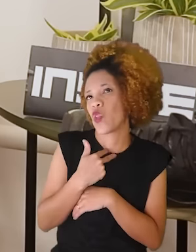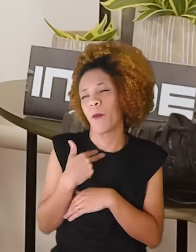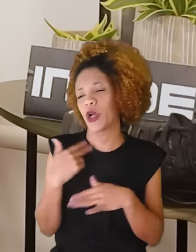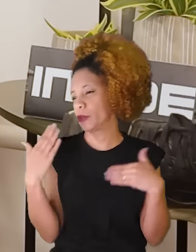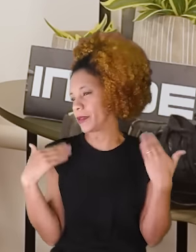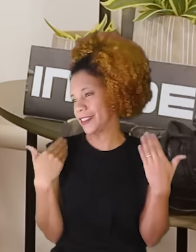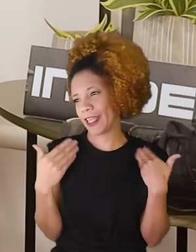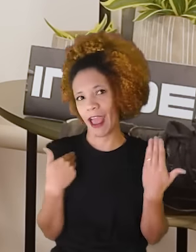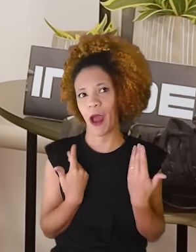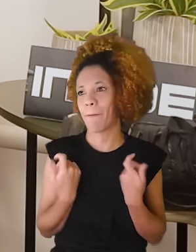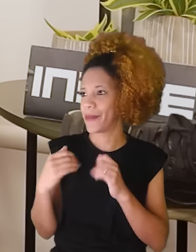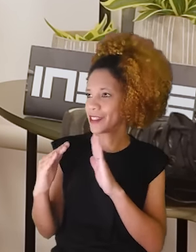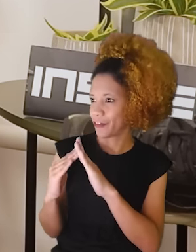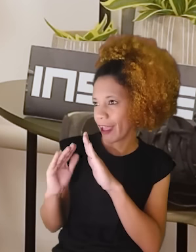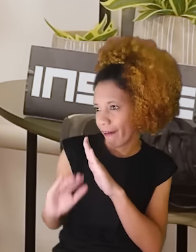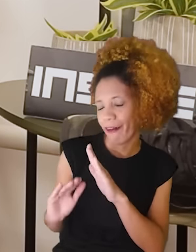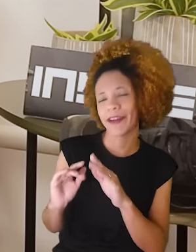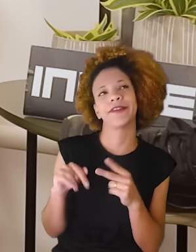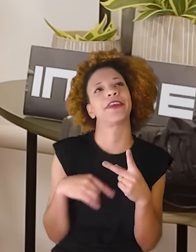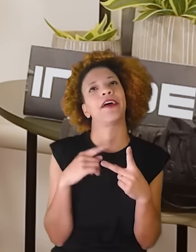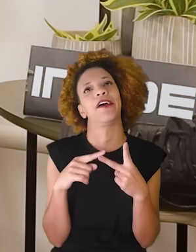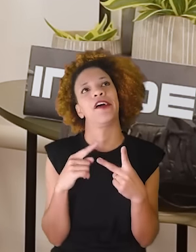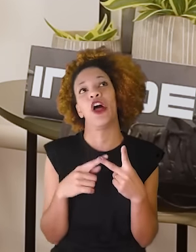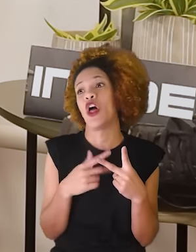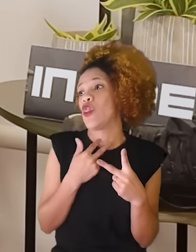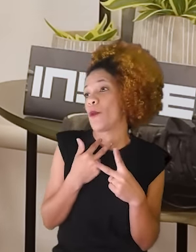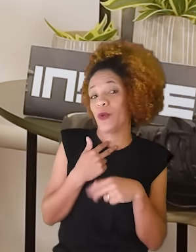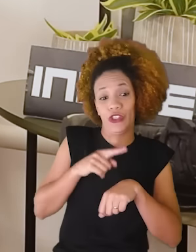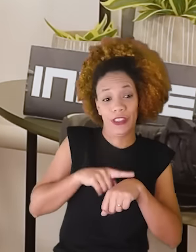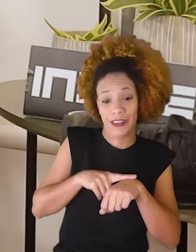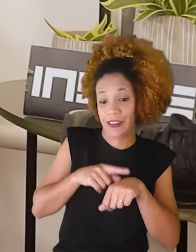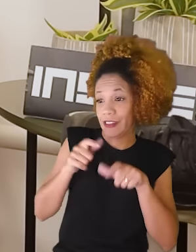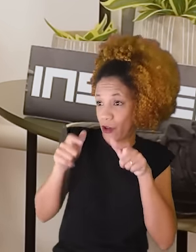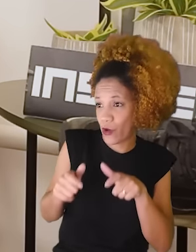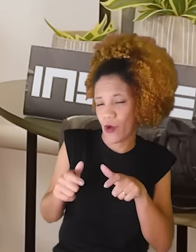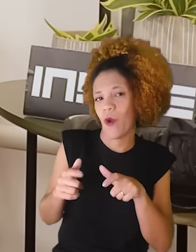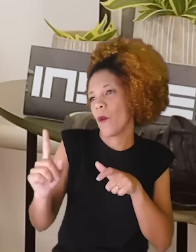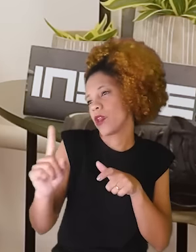quando o Luciano ru estiver aqui ele não pode não tá aqui nessa hora quando né quando alguém vier